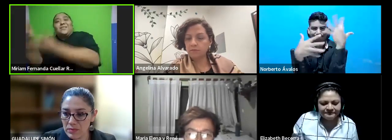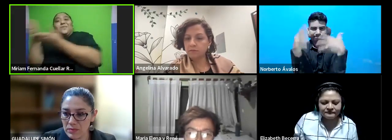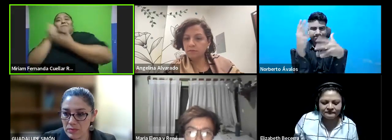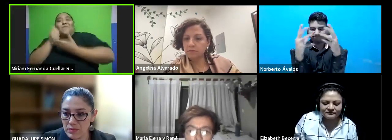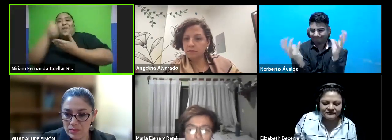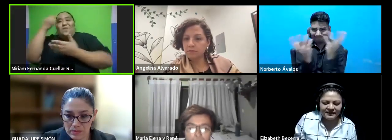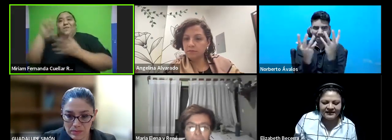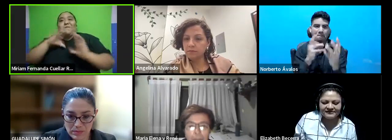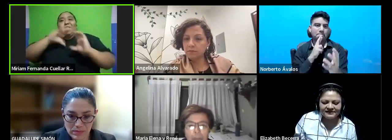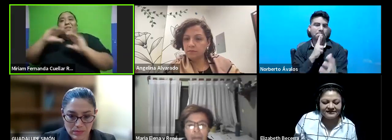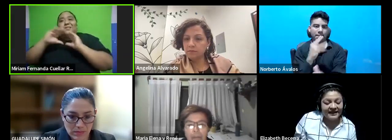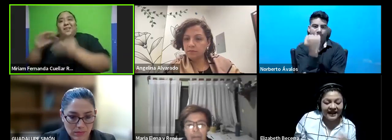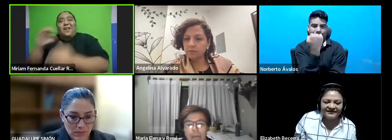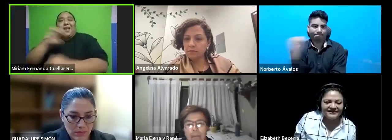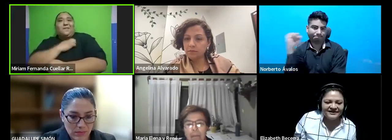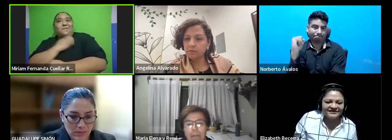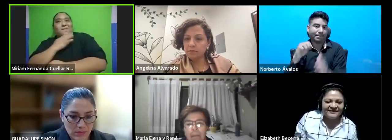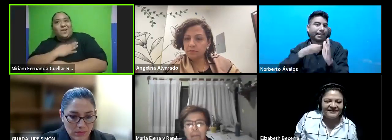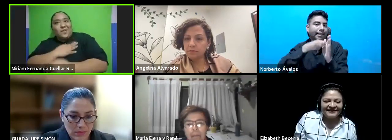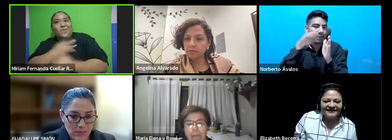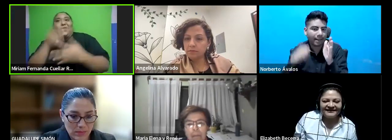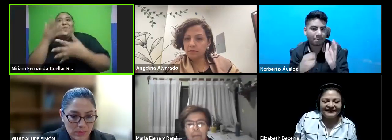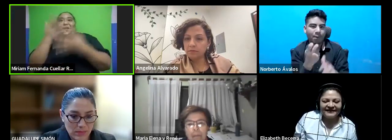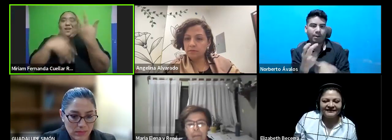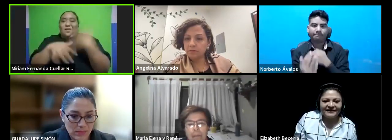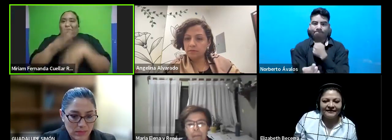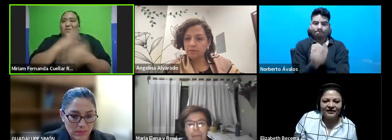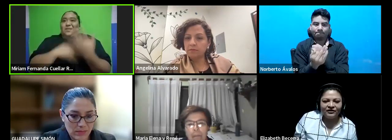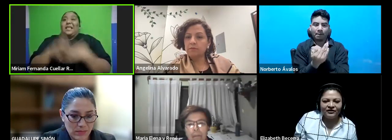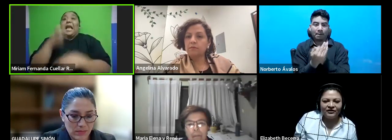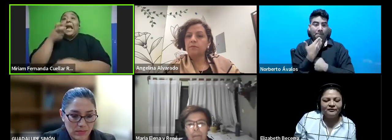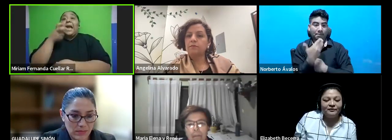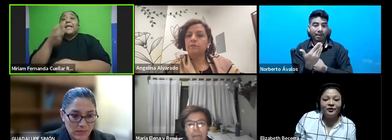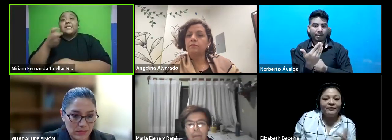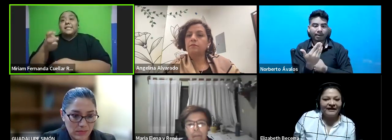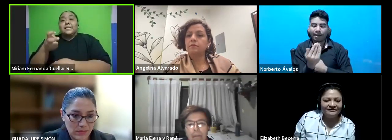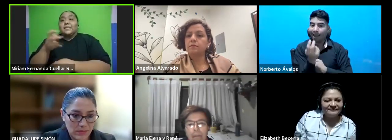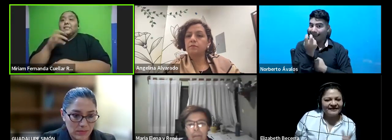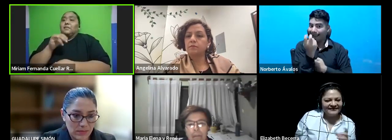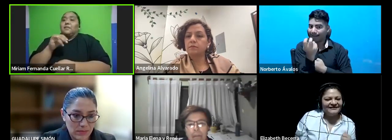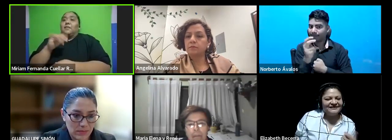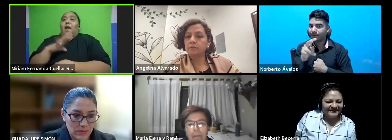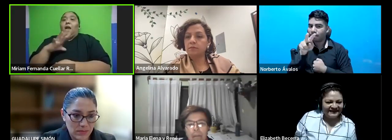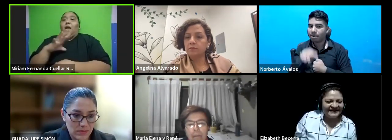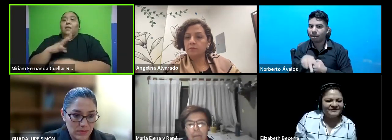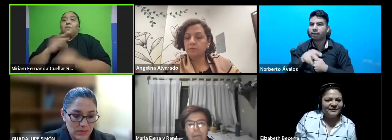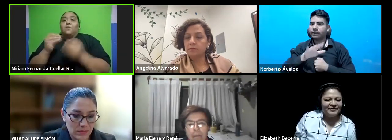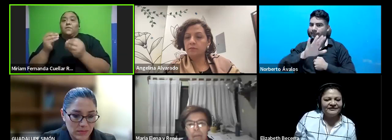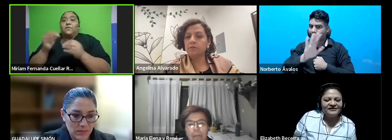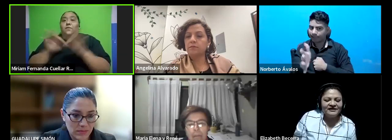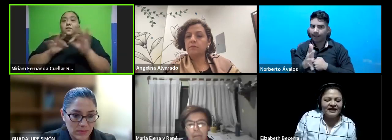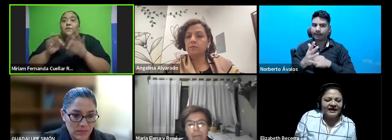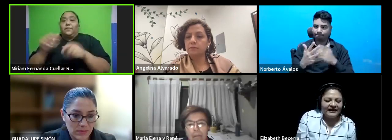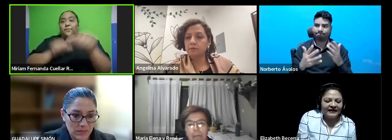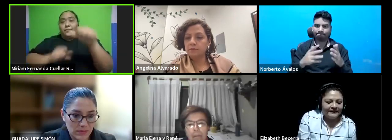lengua de lengua de señas. Entonces como tal , ¿qué Entonces como tal este sí hay mo tal, desde si hay ya bastante trabajo